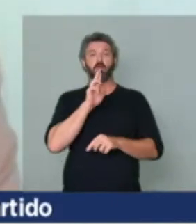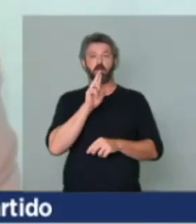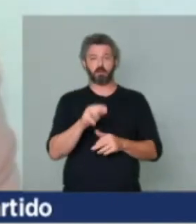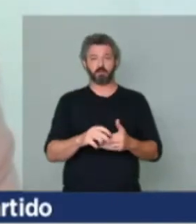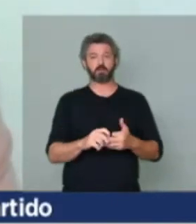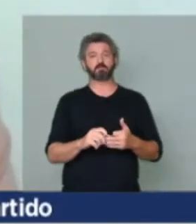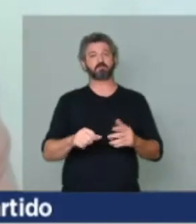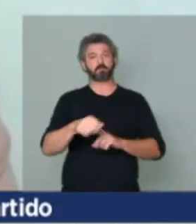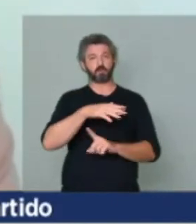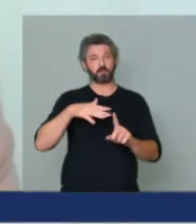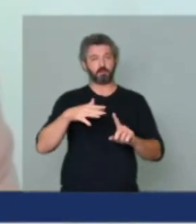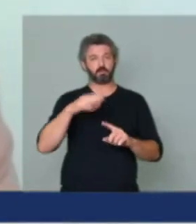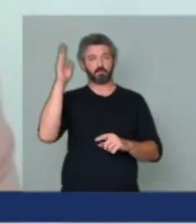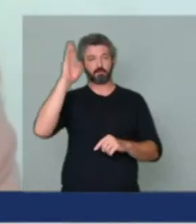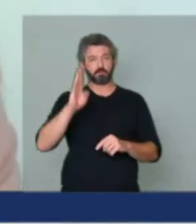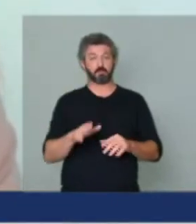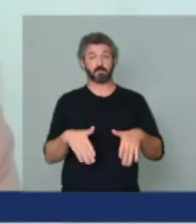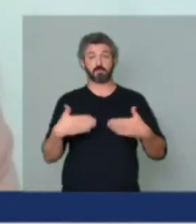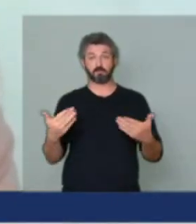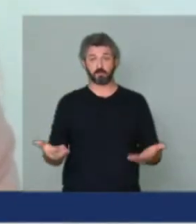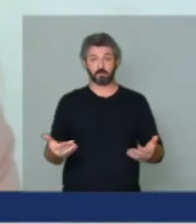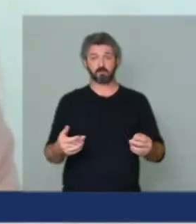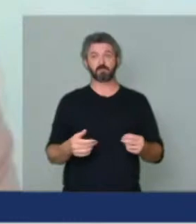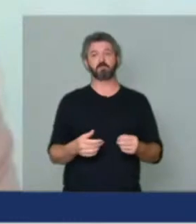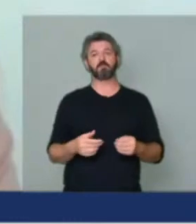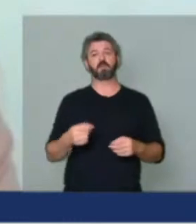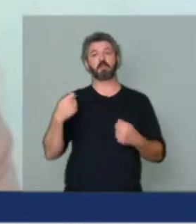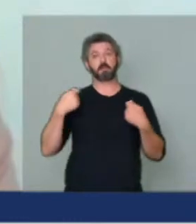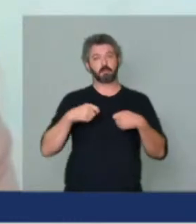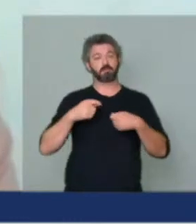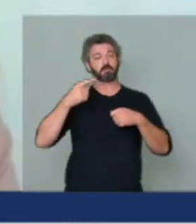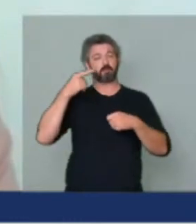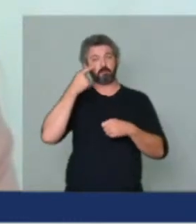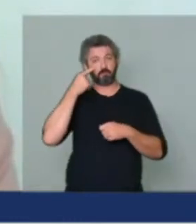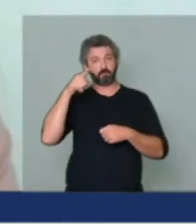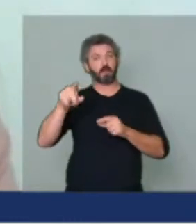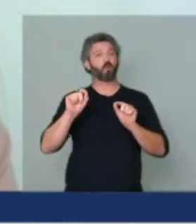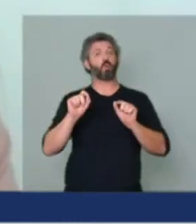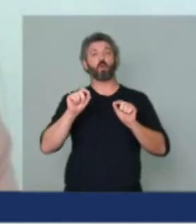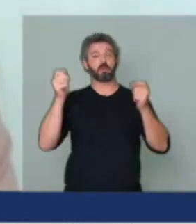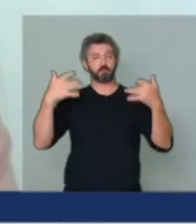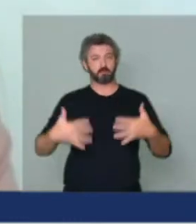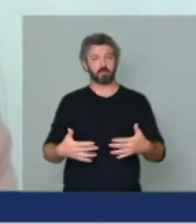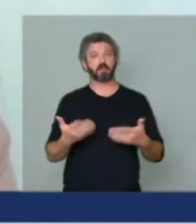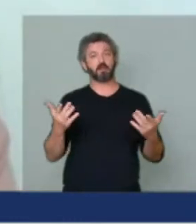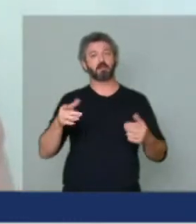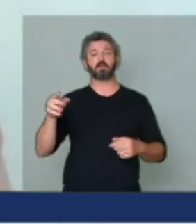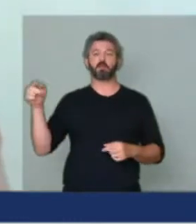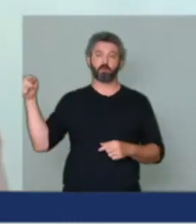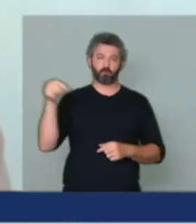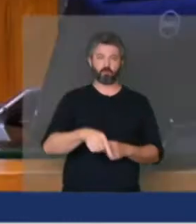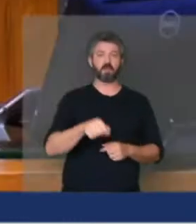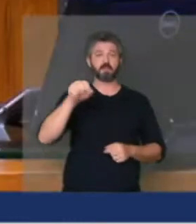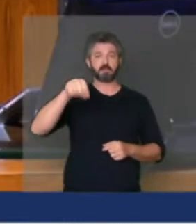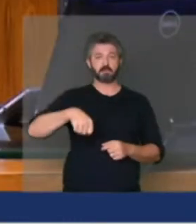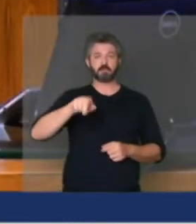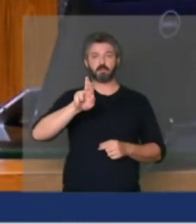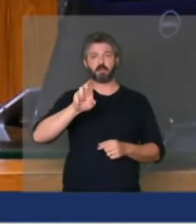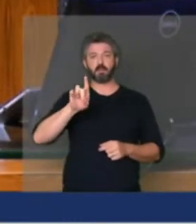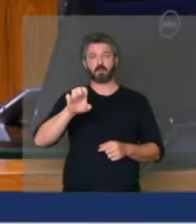SOCIEDADE BRASILEIRA ENTÃO É PRECISO OUVIR ESSAS EXPLICAÇÕES, ENTÃO PELA CONVOCAÇÃO DO MINISTRO. [PRESIDENTE]: MAIORIA, MINORIA. [DEPUTADO]: PRESIDENTE A MINORIA... VOTA